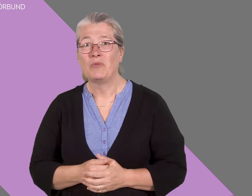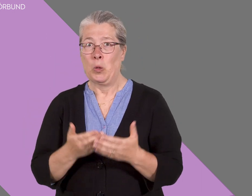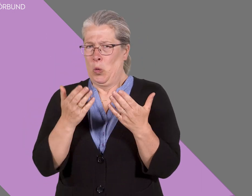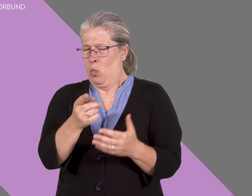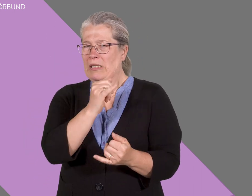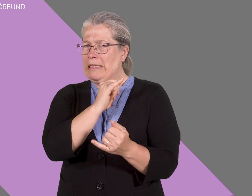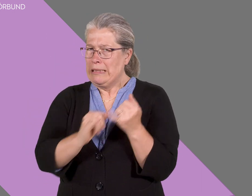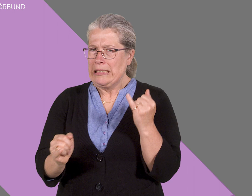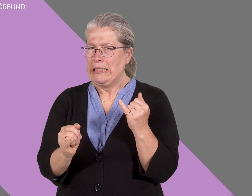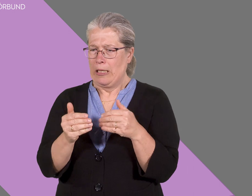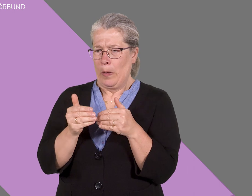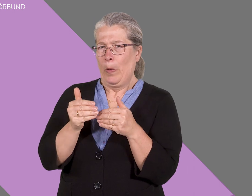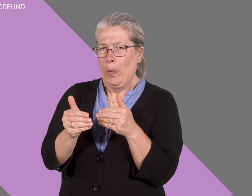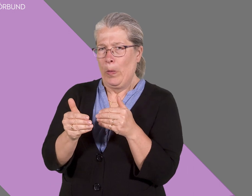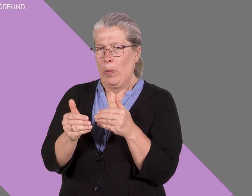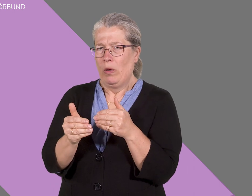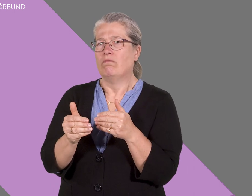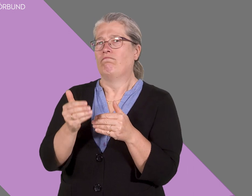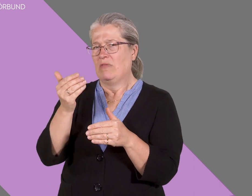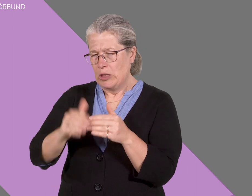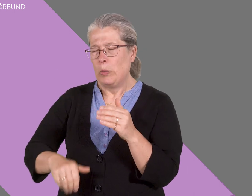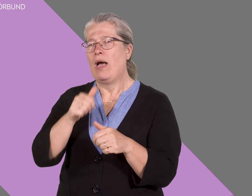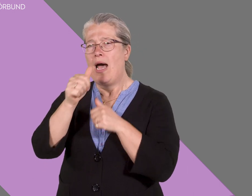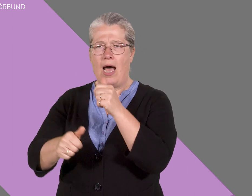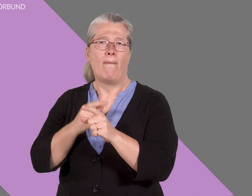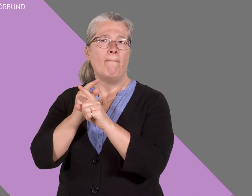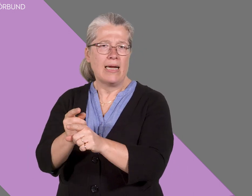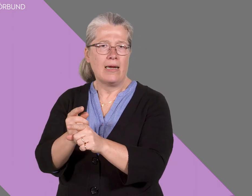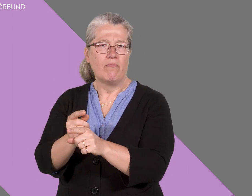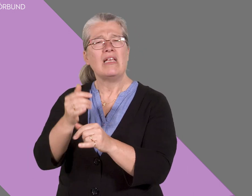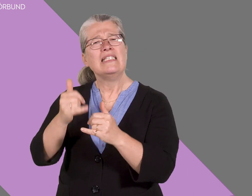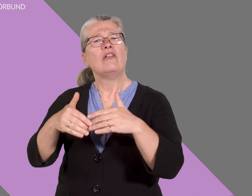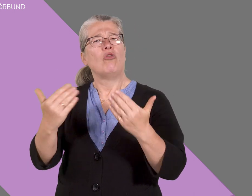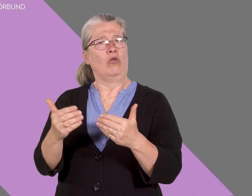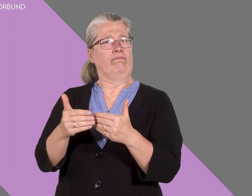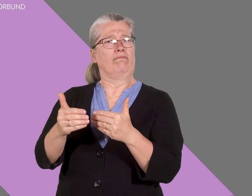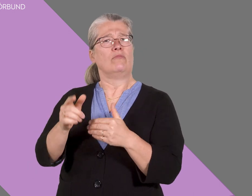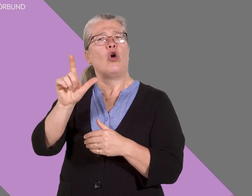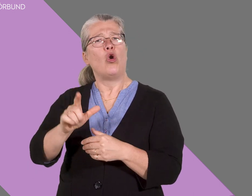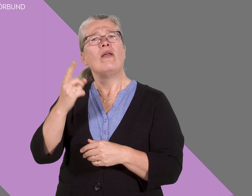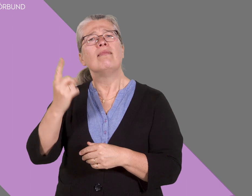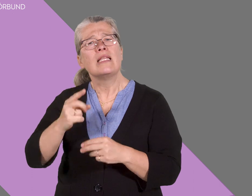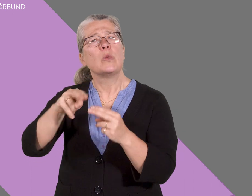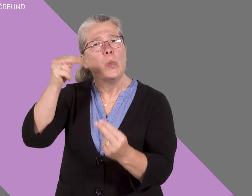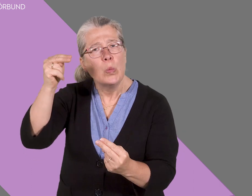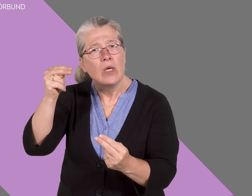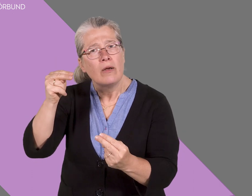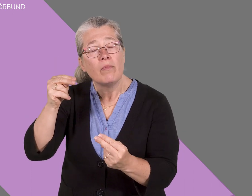Du har nu sista chansen att anmäla dig till evenemanget - för tidsfristen löper ut redan lördagen den 10.6.